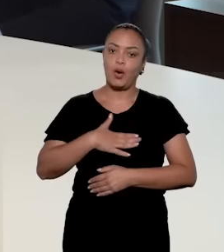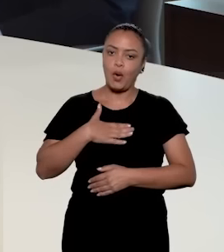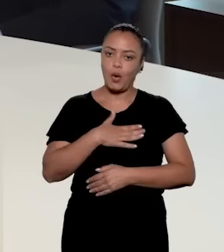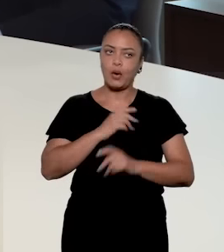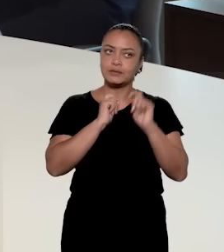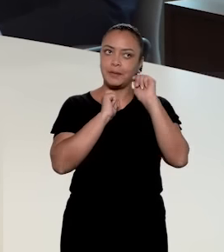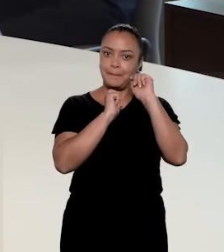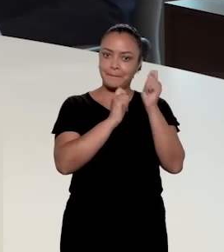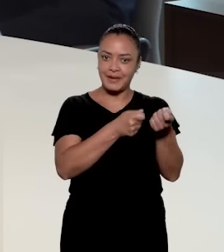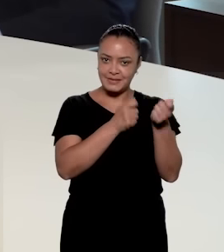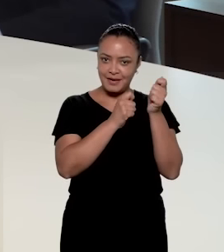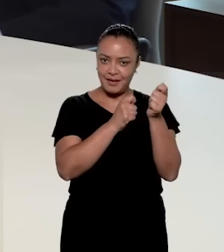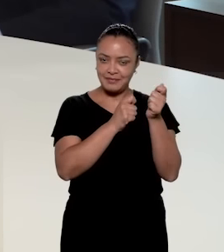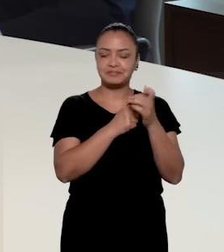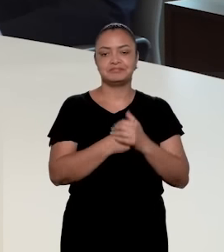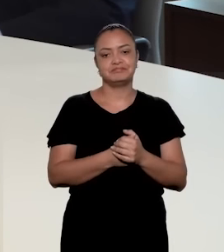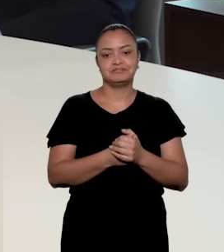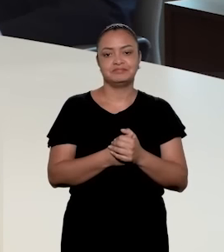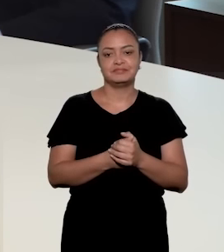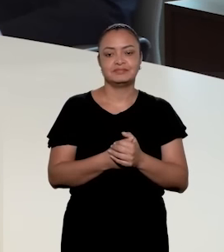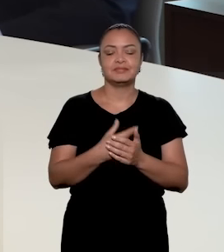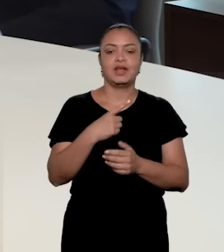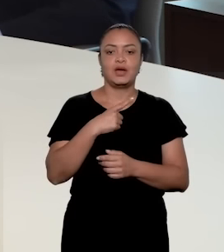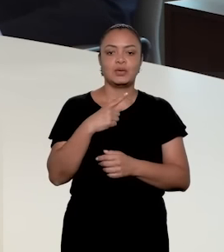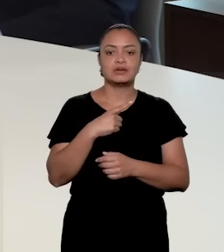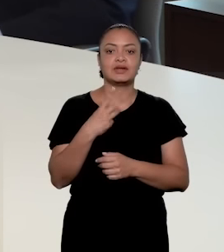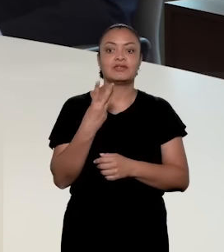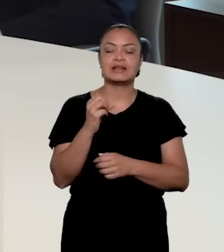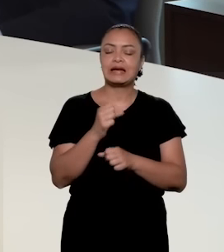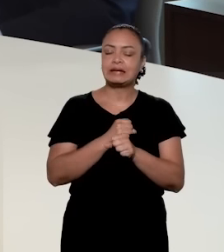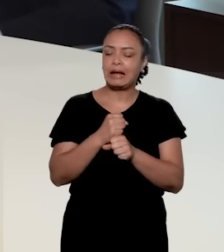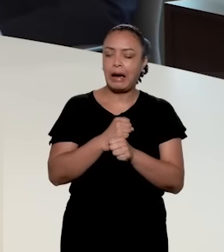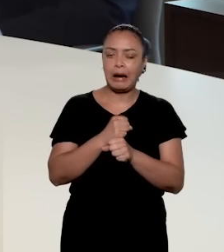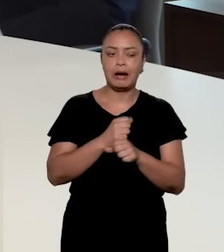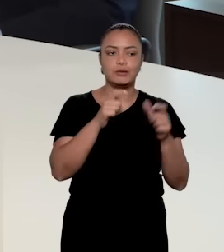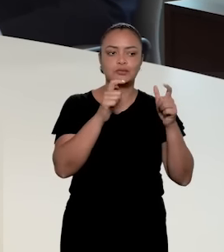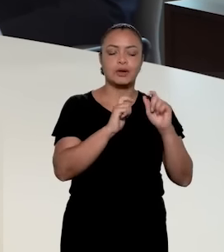Eu gosto muito de pescar, viu Priscila, então, eu tive rancho no Pantanal 30 anos,